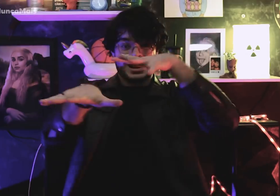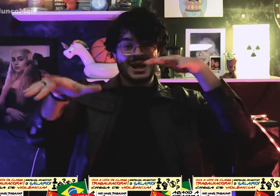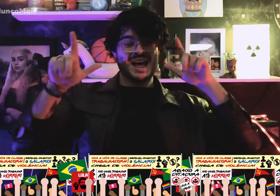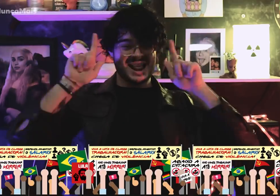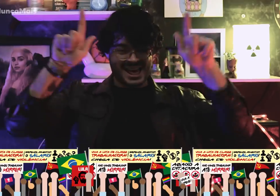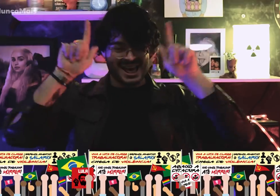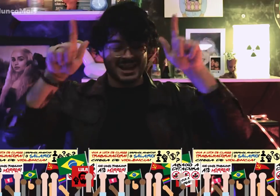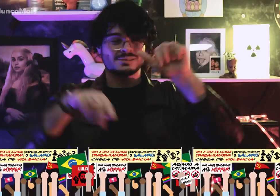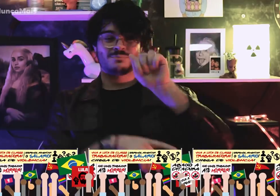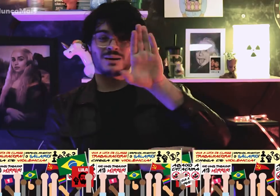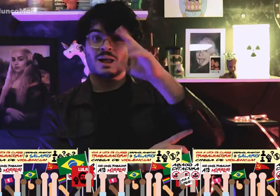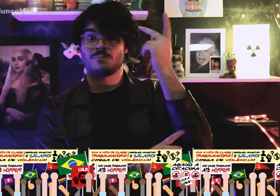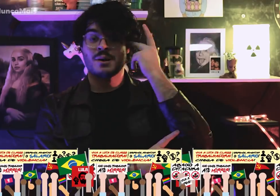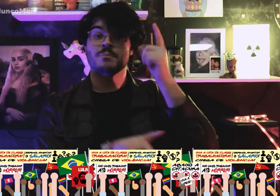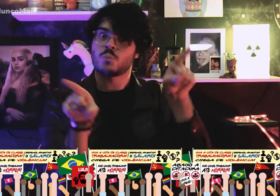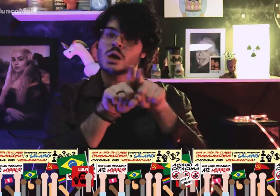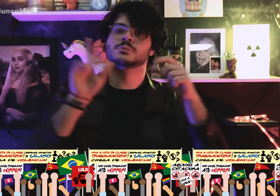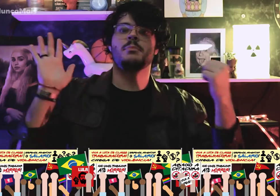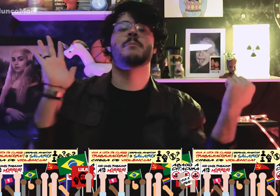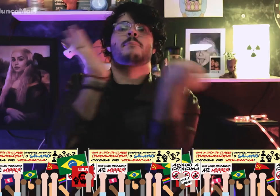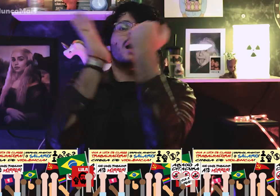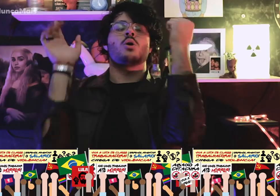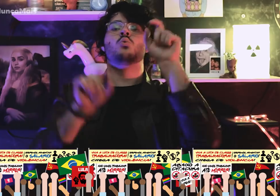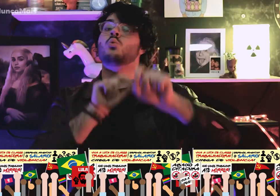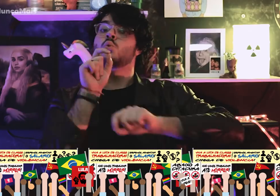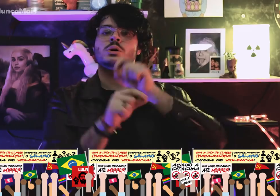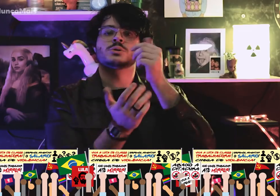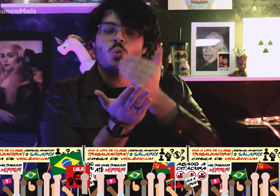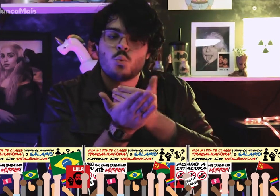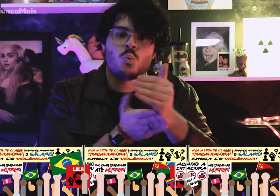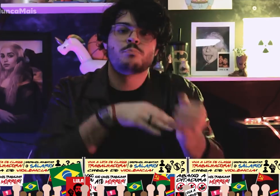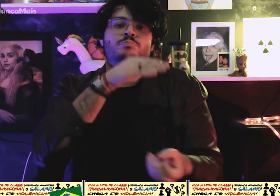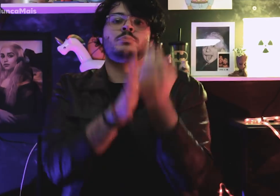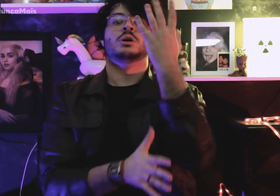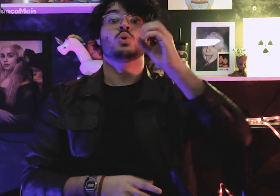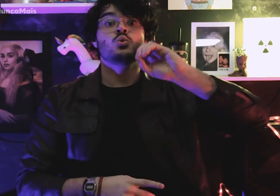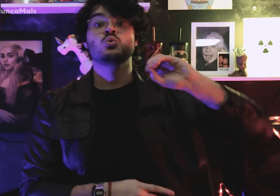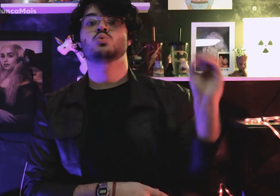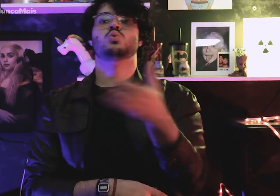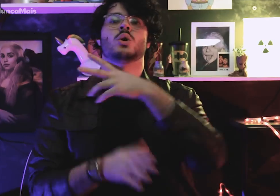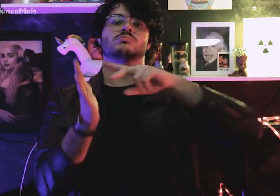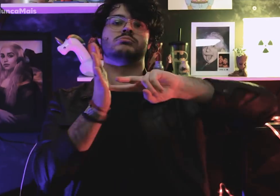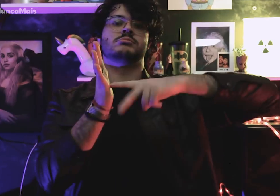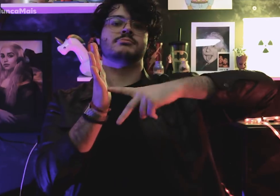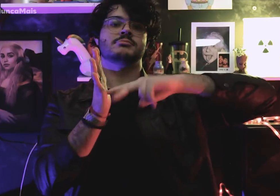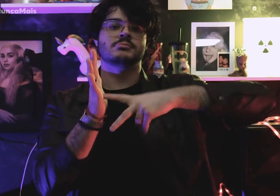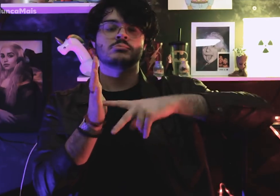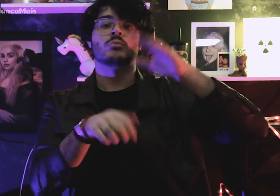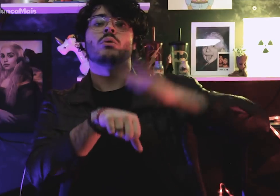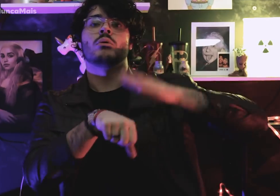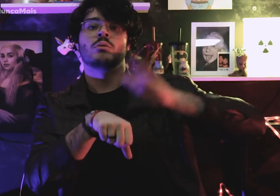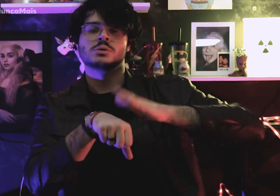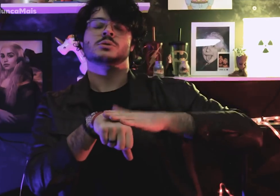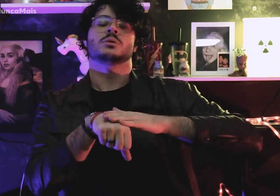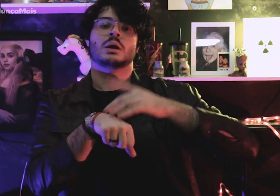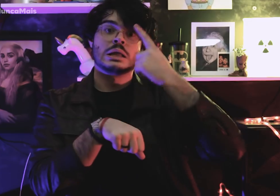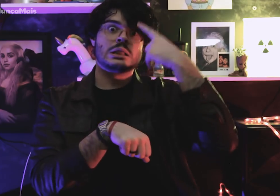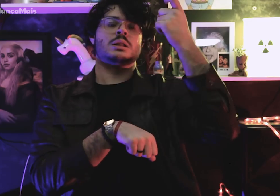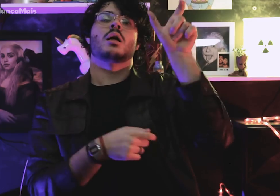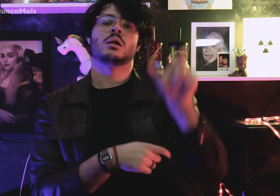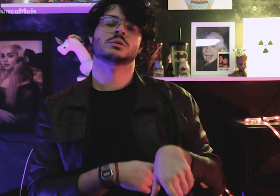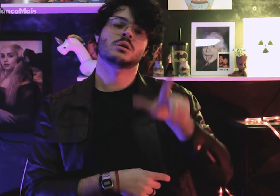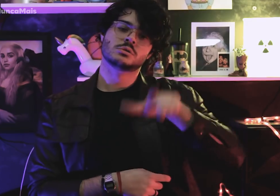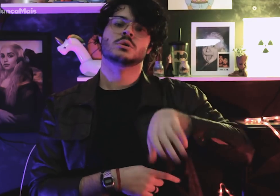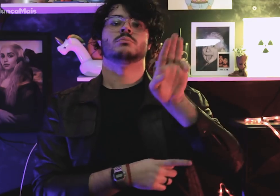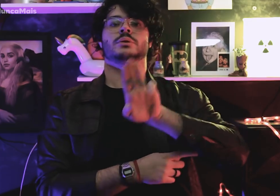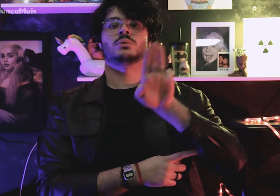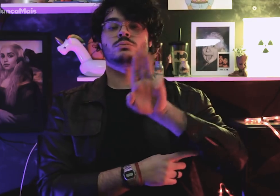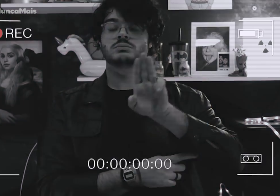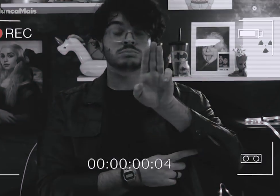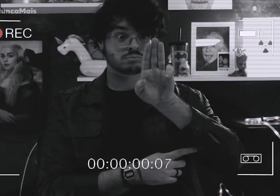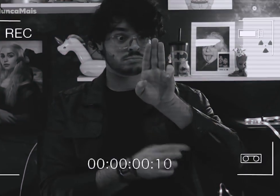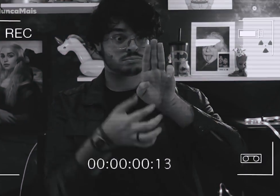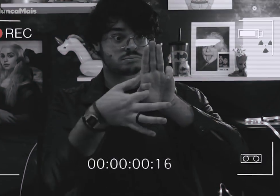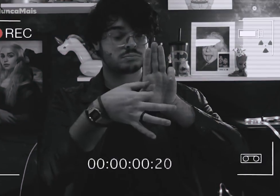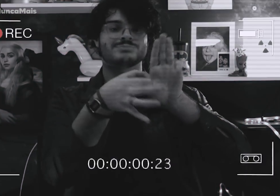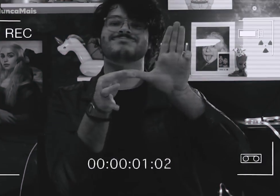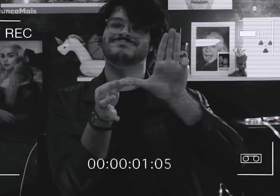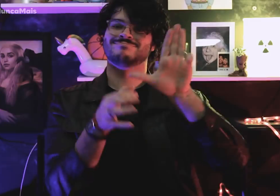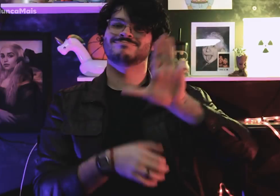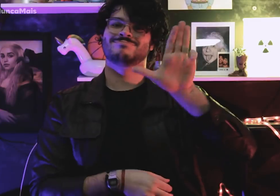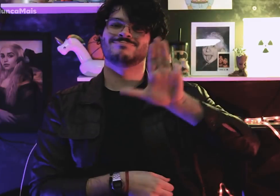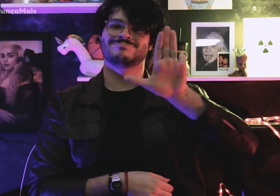Essas greves também marcaram o surgimento de um novo sindicalismo, liderado por Lula.